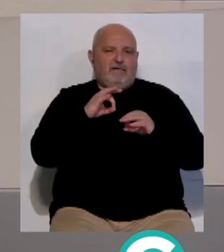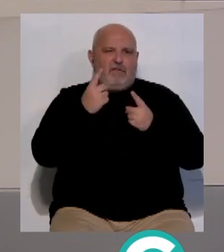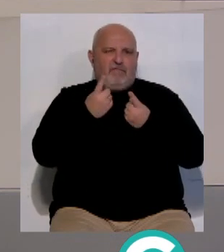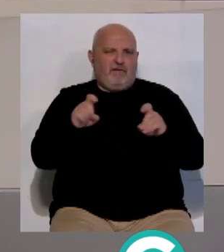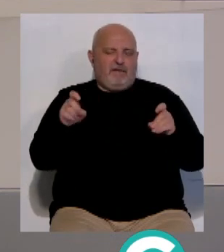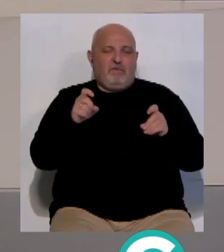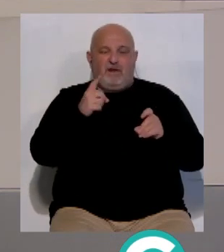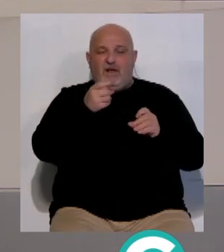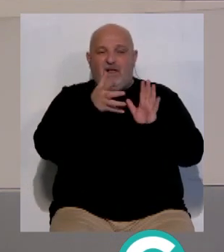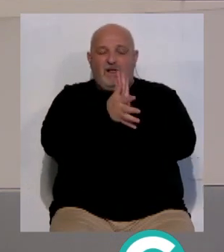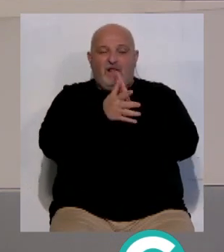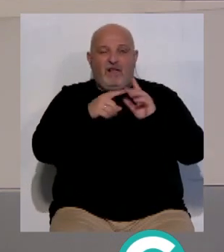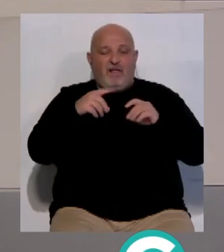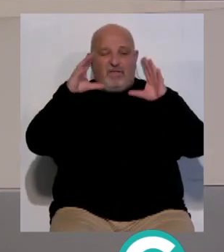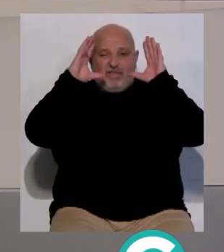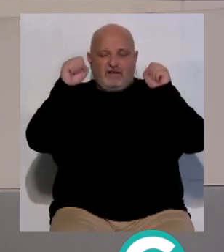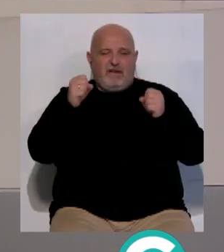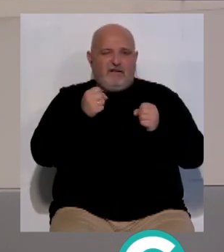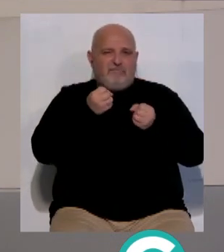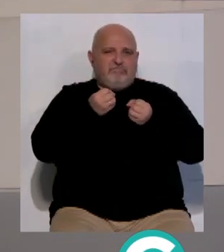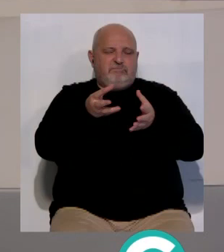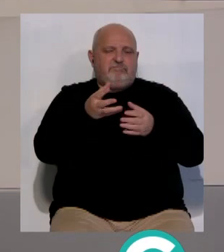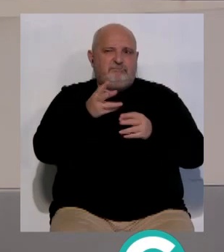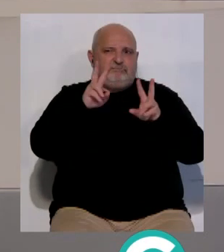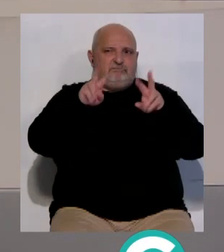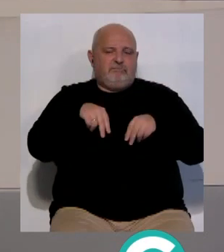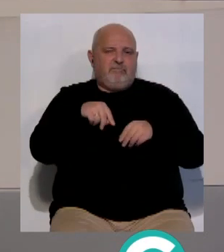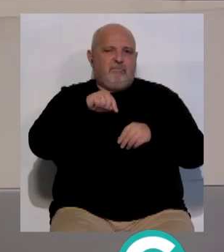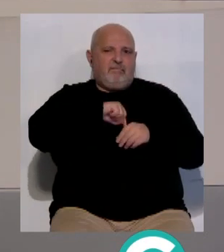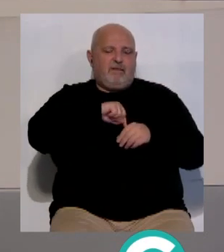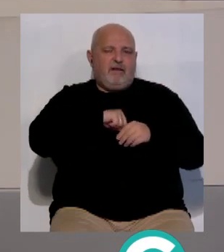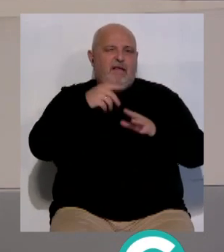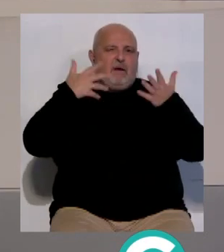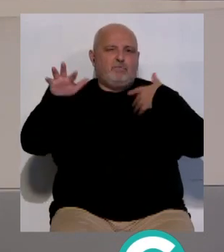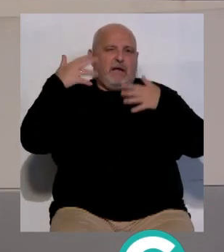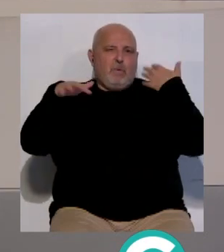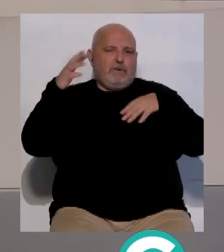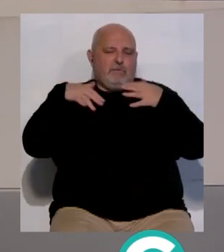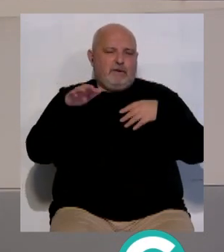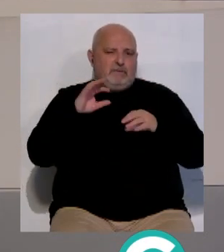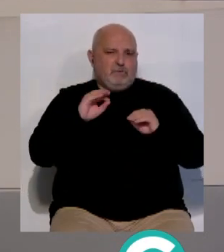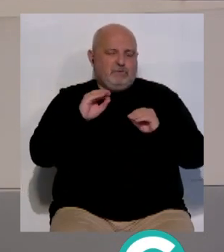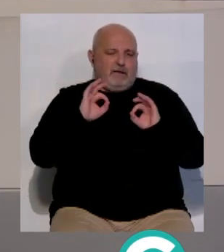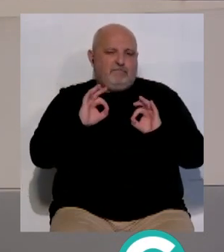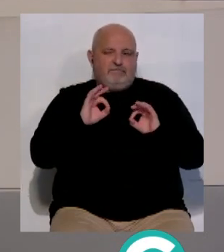las declaraciones que hizo el técnico del Celta ya son meramente excusas para no sé justificar